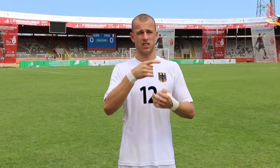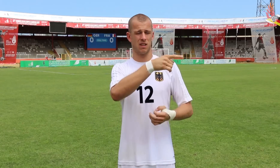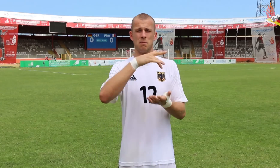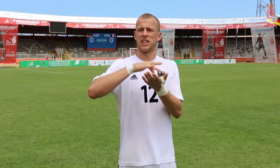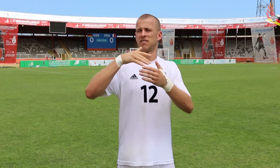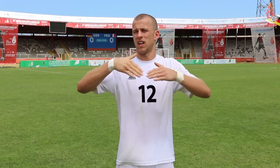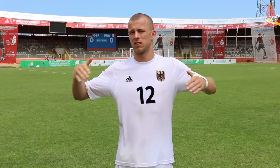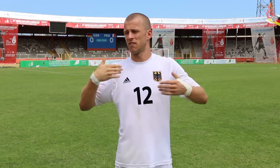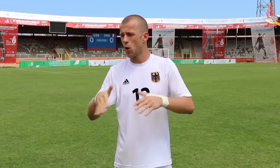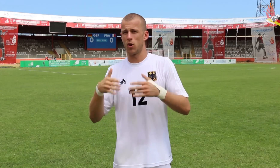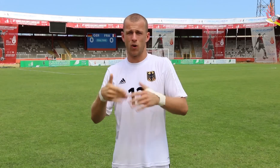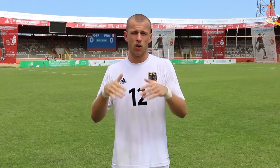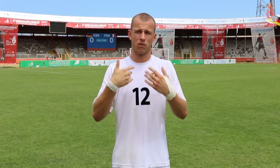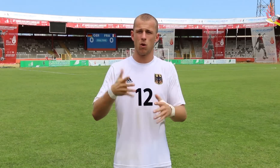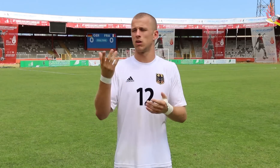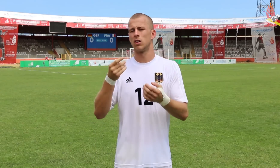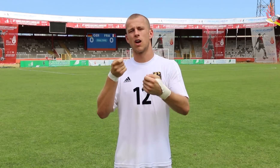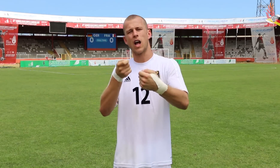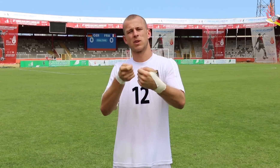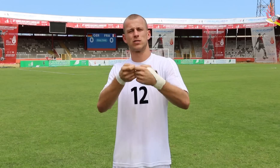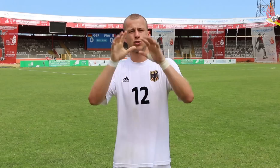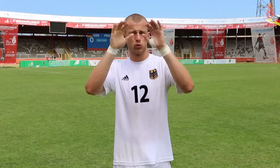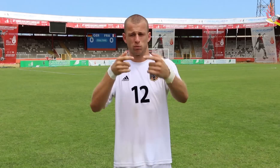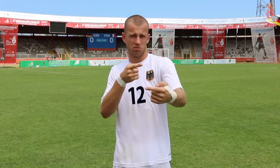Im Mittelfeld haben wir viele Bälle verloren und das Zusammenspiel mit dem Sturm stimmte nicht.